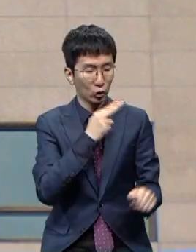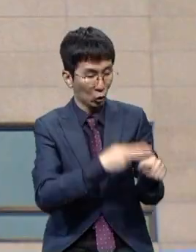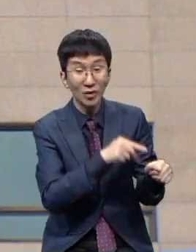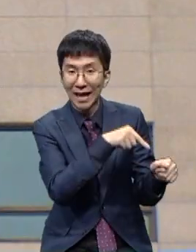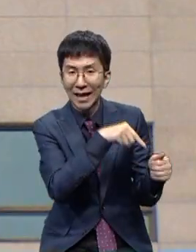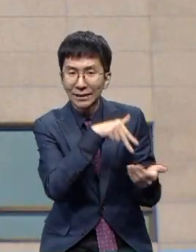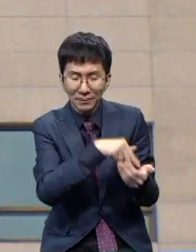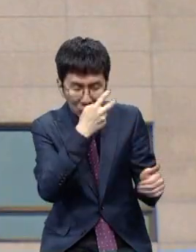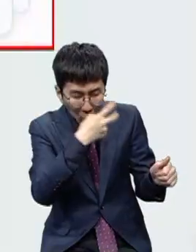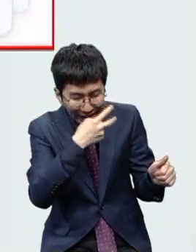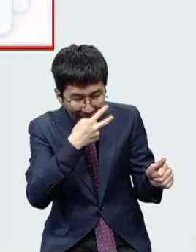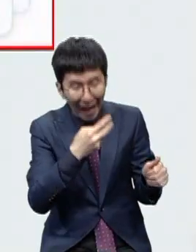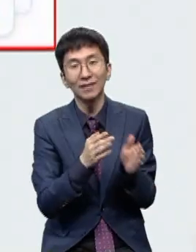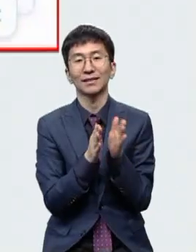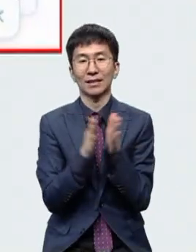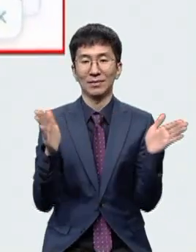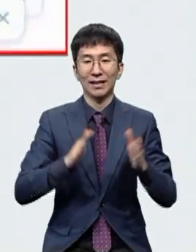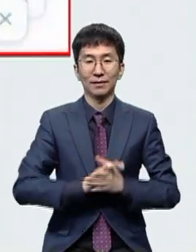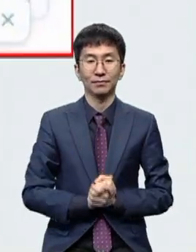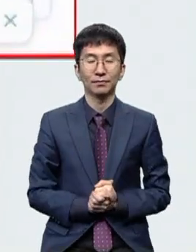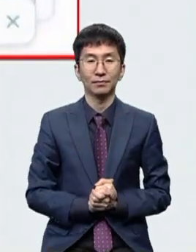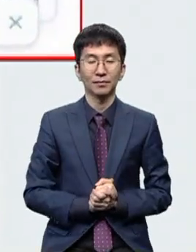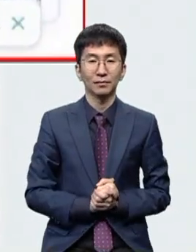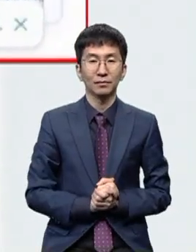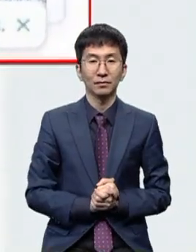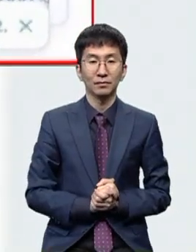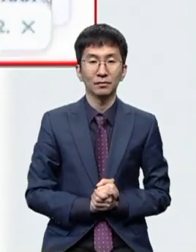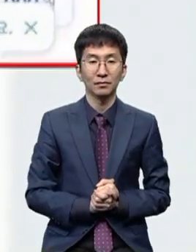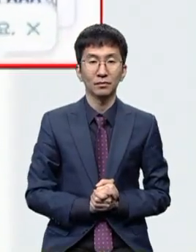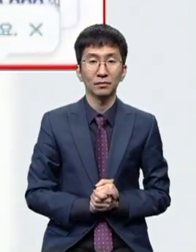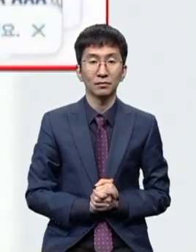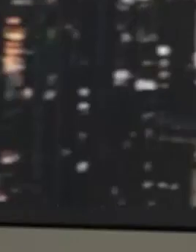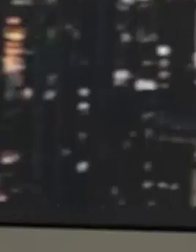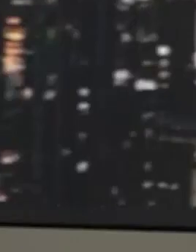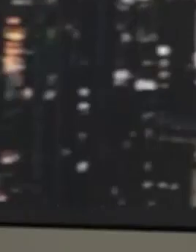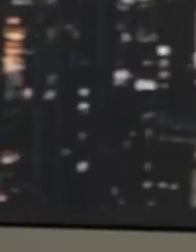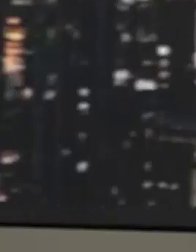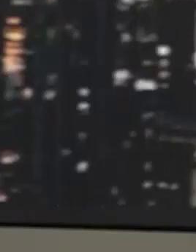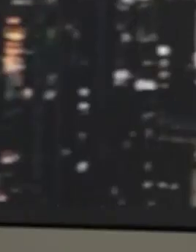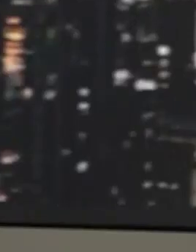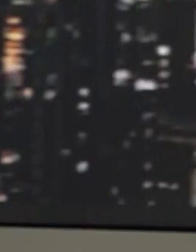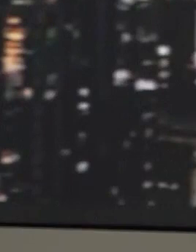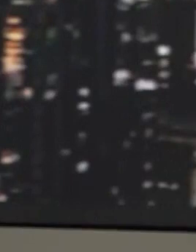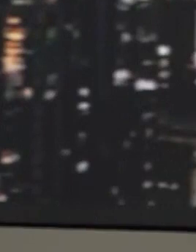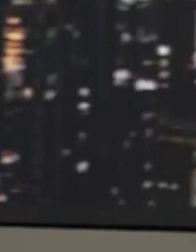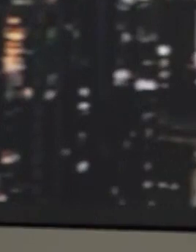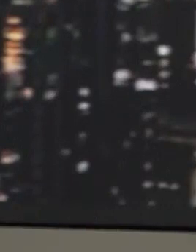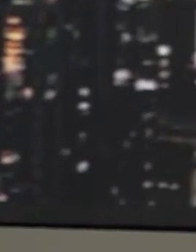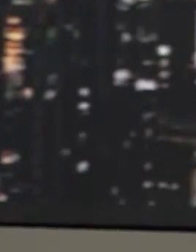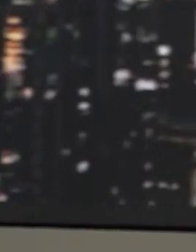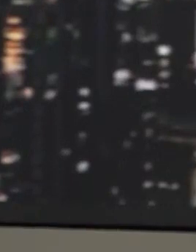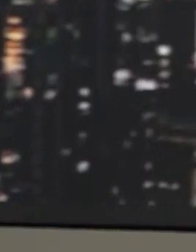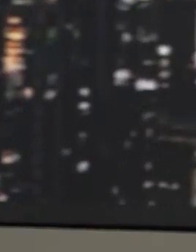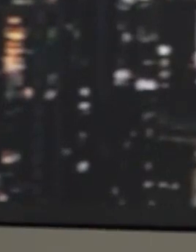조사를 벌이고 있습니다. TJB 조혜원입니다. (앵커) 고 손정민 씨의 친구 측 변호사가